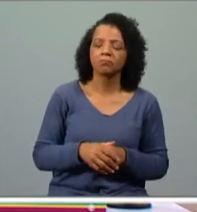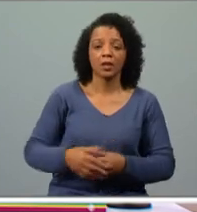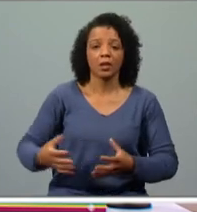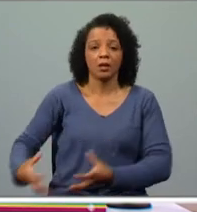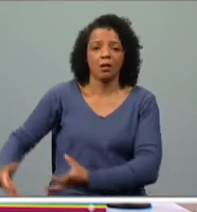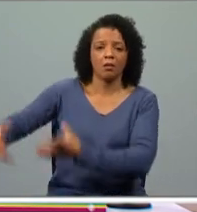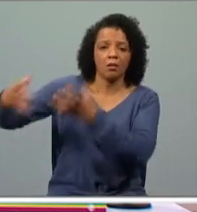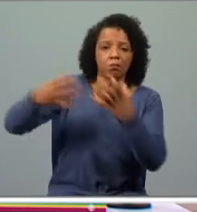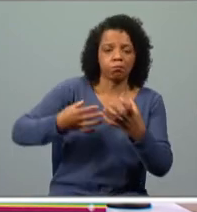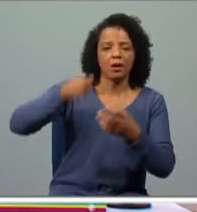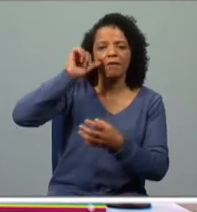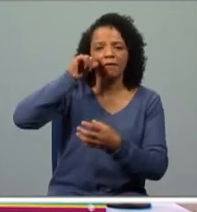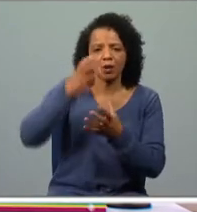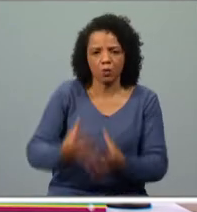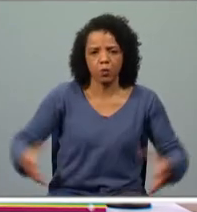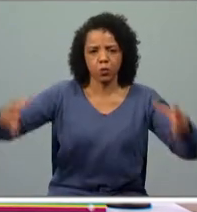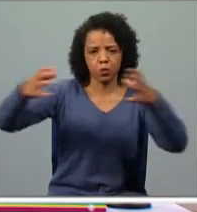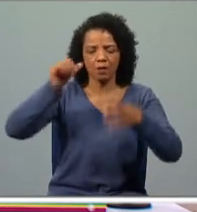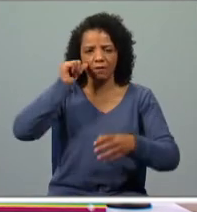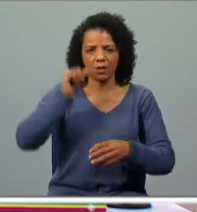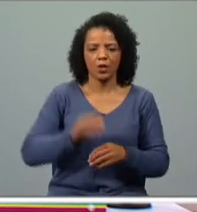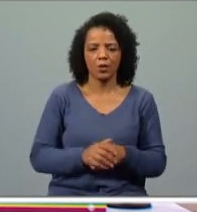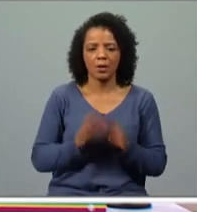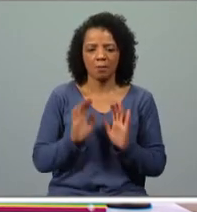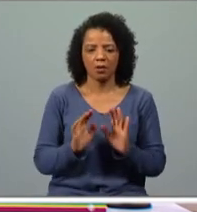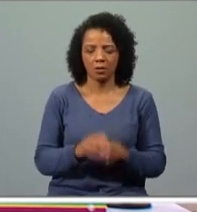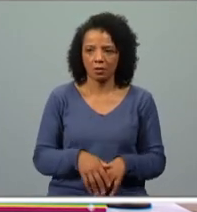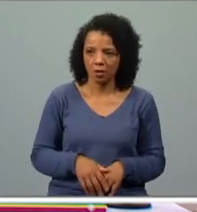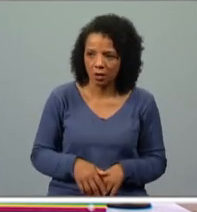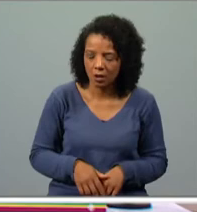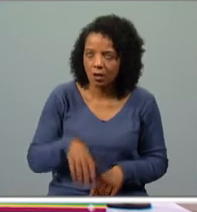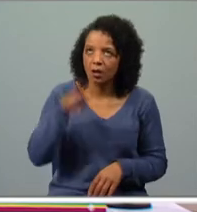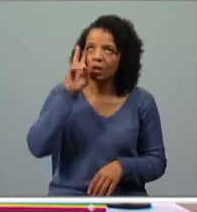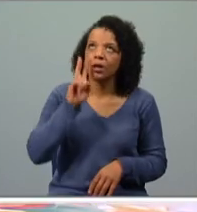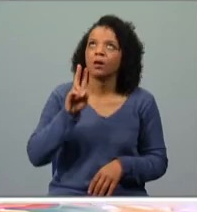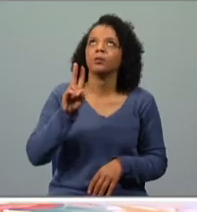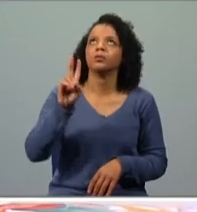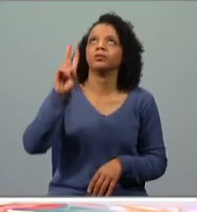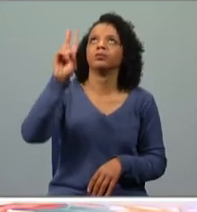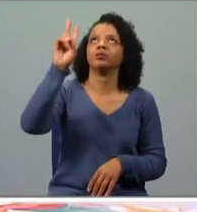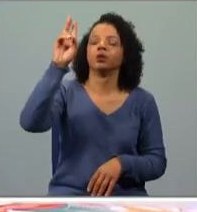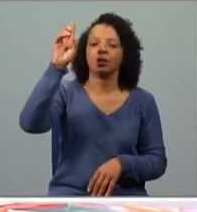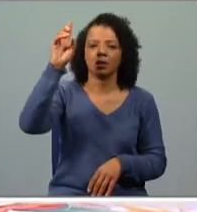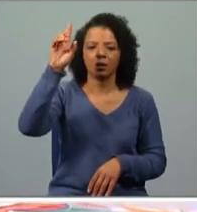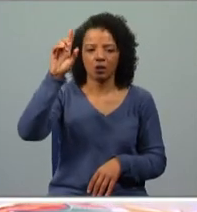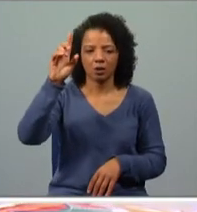de vinho consigo mas viram um gigante com o seu rebanho também gigantesco que 和你一起喝酒，但他們看到了一個巨人以其龐大的羊群